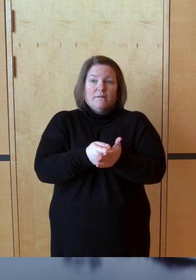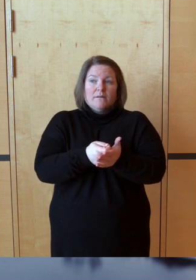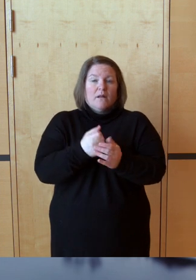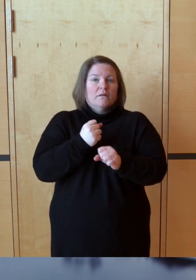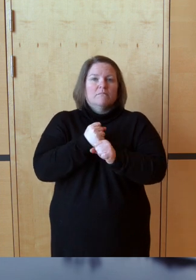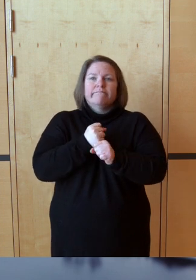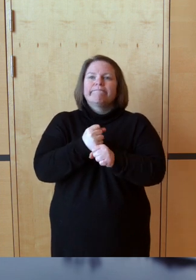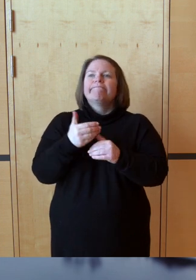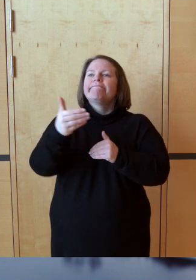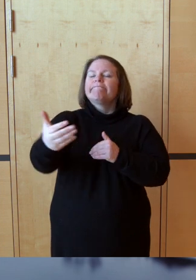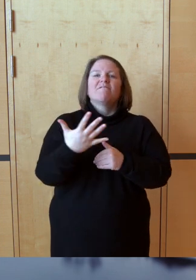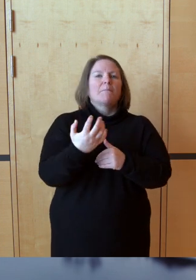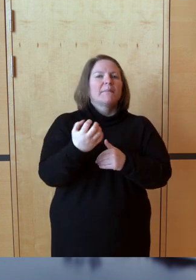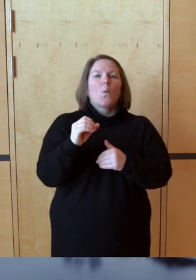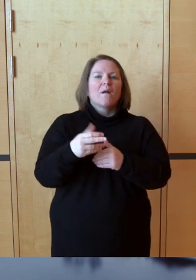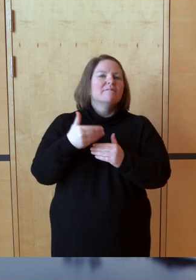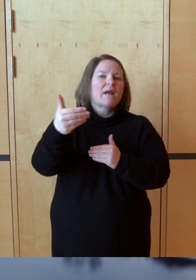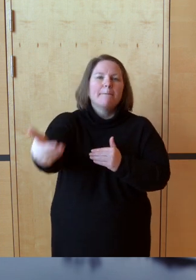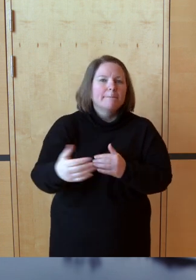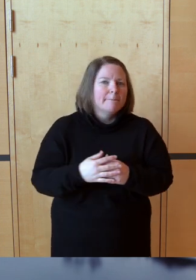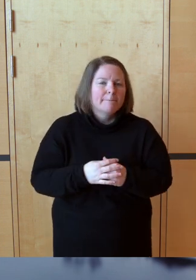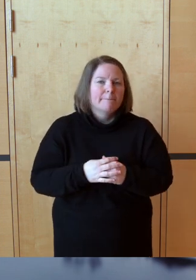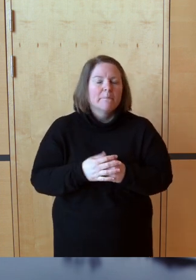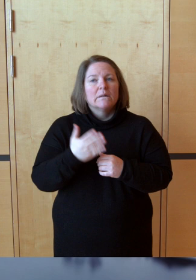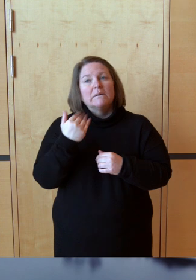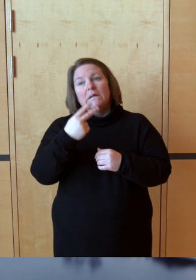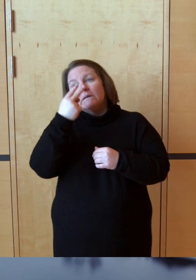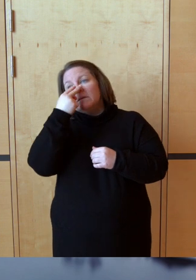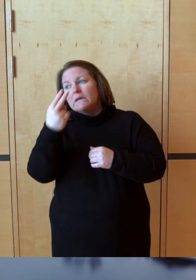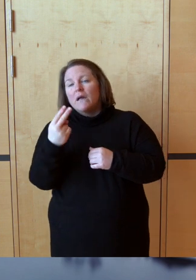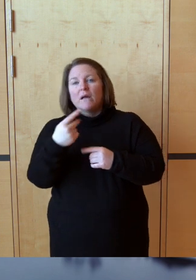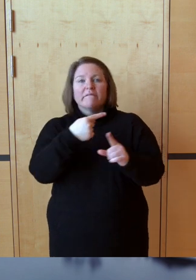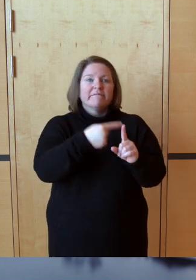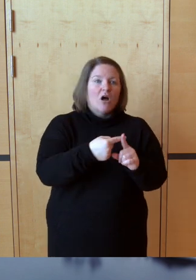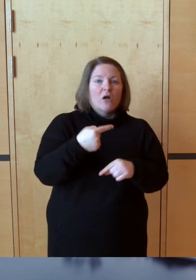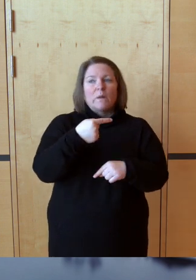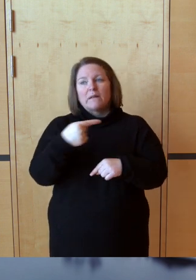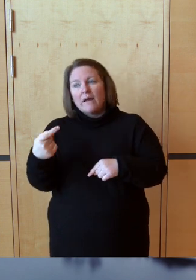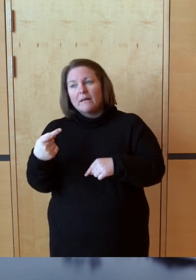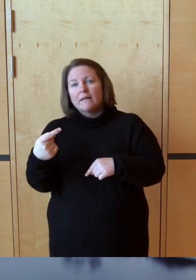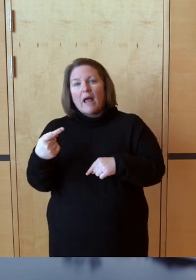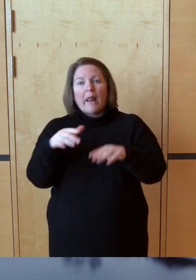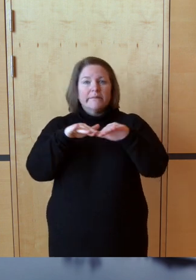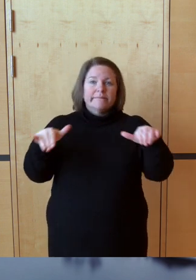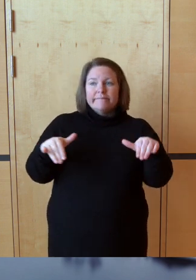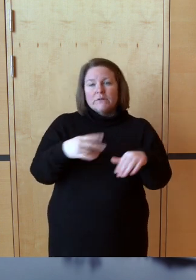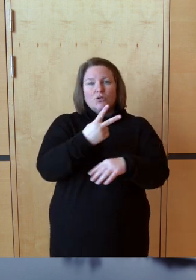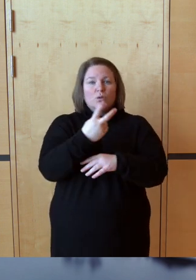Vad kan titta på för och nackdelar Status Quo 2021 Vad är effekterna bli att inte bli